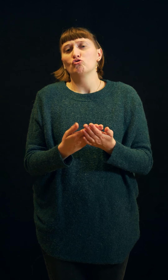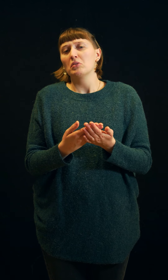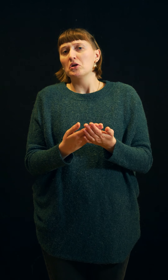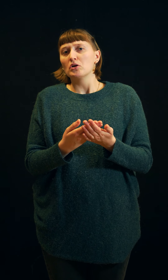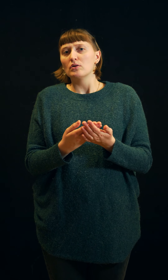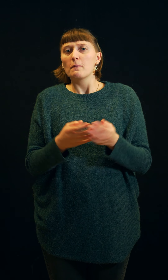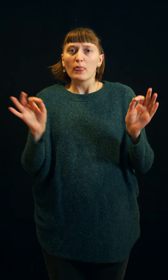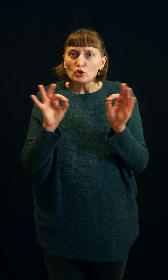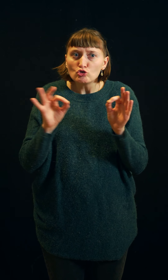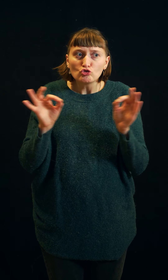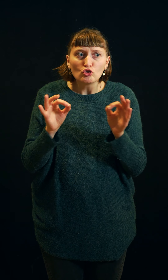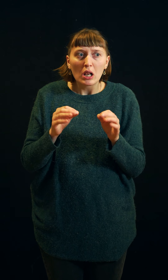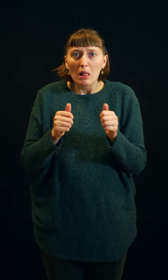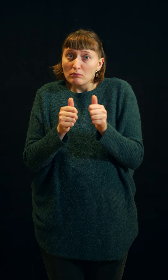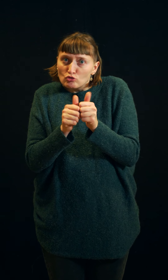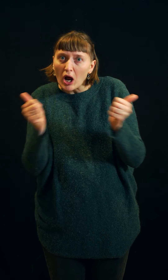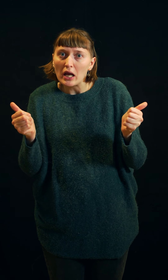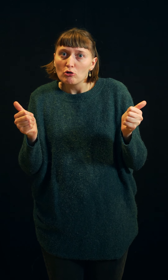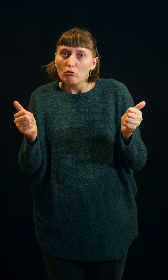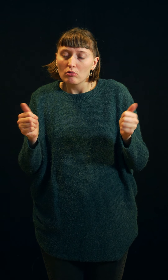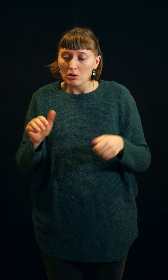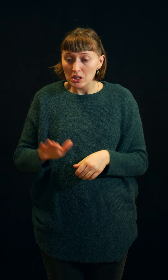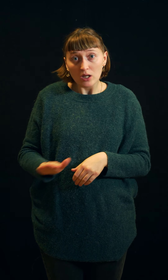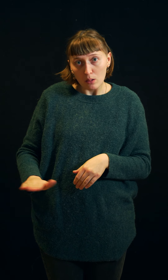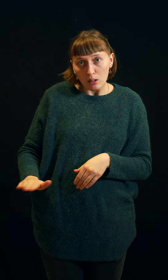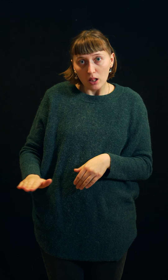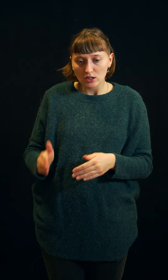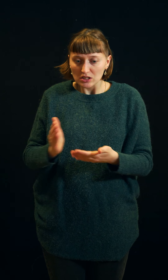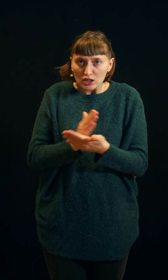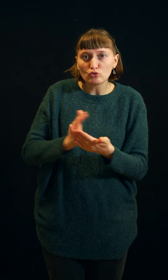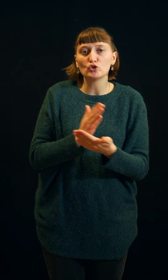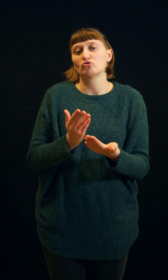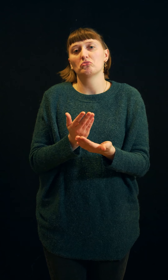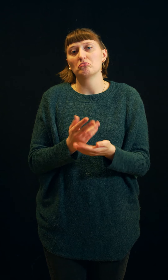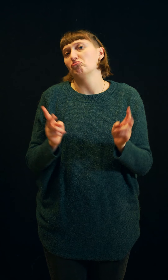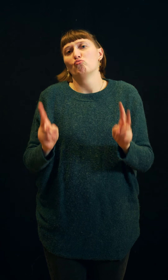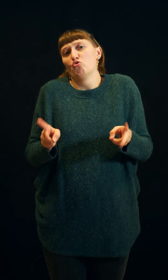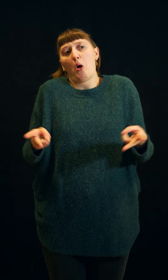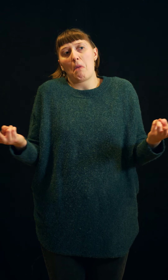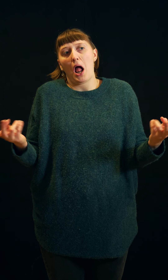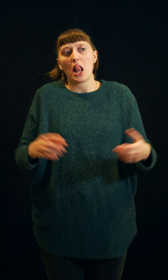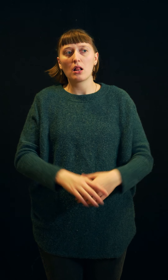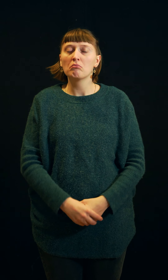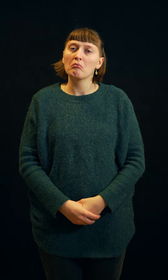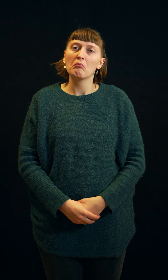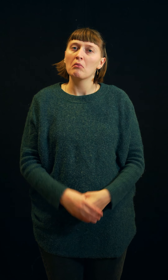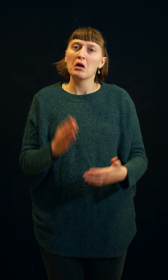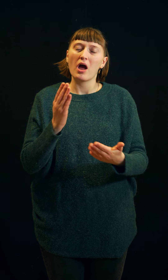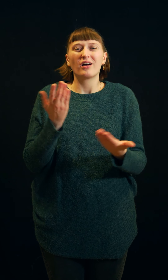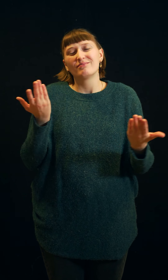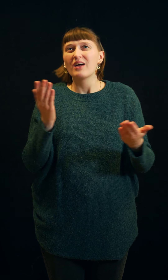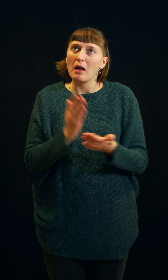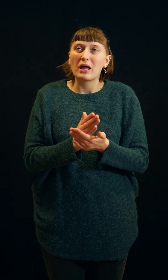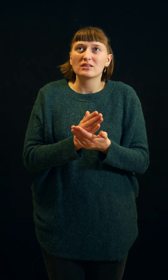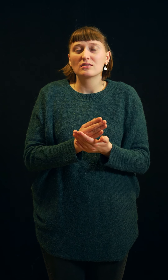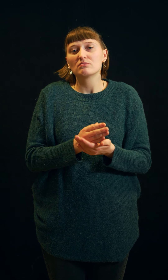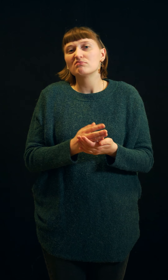Scheidungen über das viel zu junge Kind auszutragen ist Gewohnheit und wird als „unumgänglich“ vermarktet.